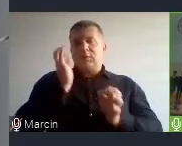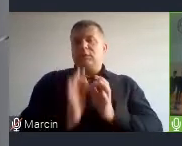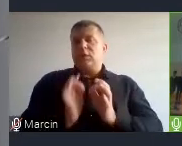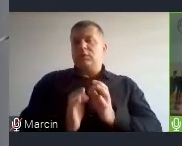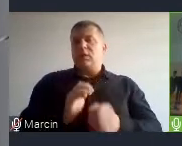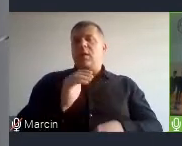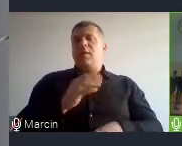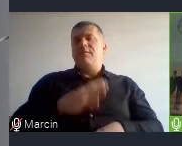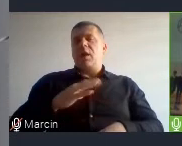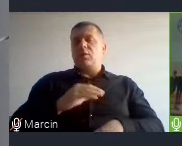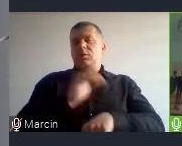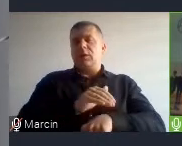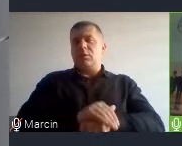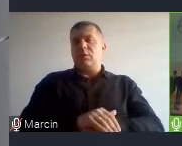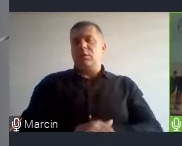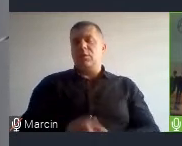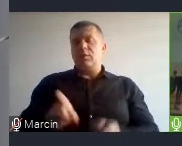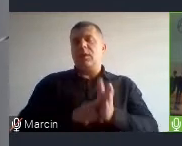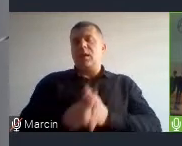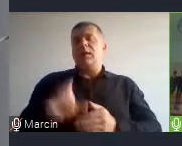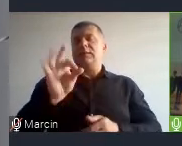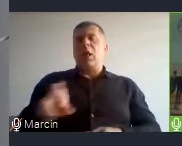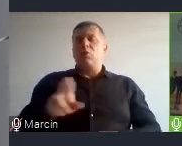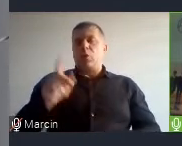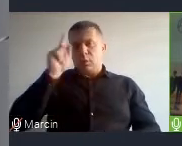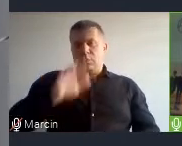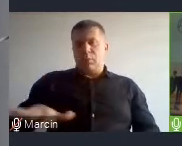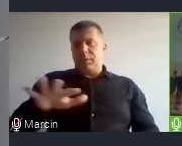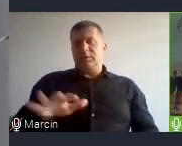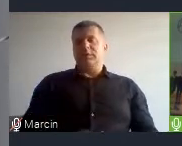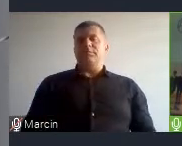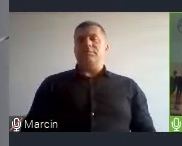jak również w innych projektach i na tej podstawie uzyskujemy szacunkową wartość zamówienia.